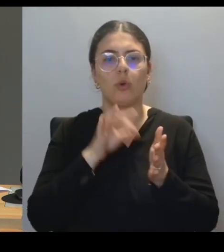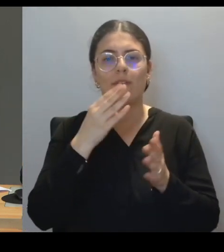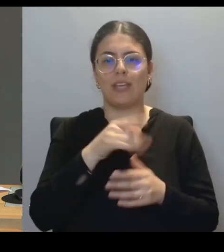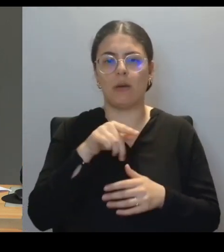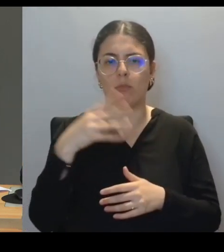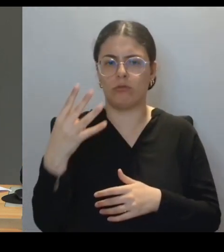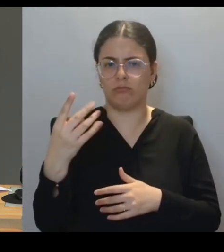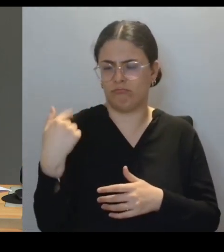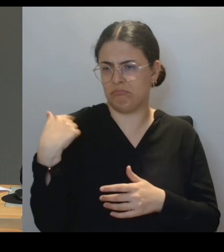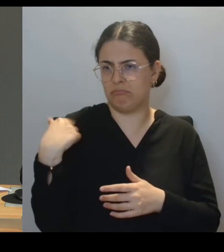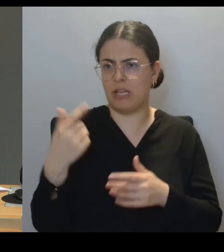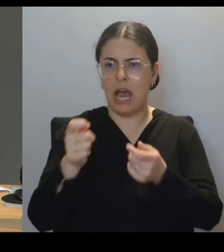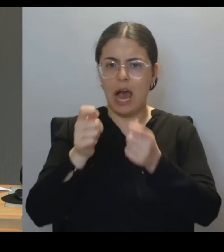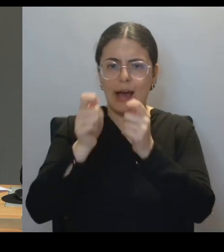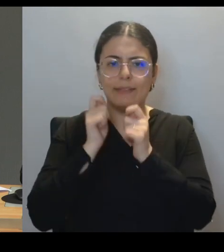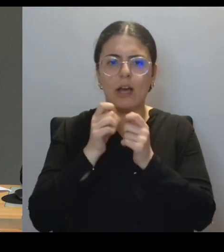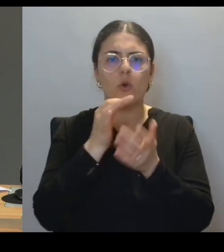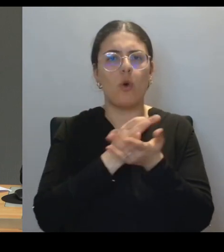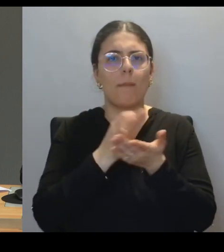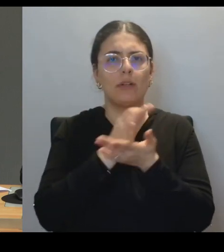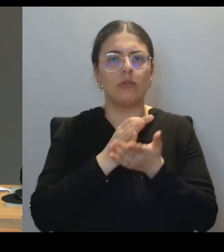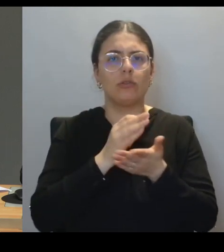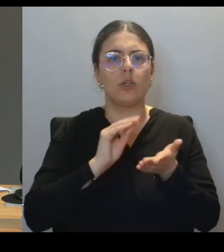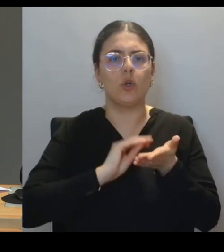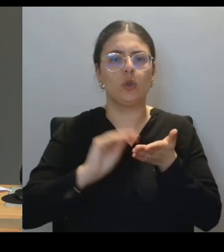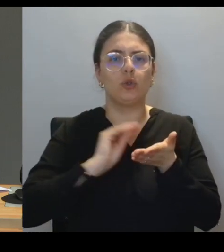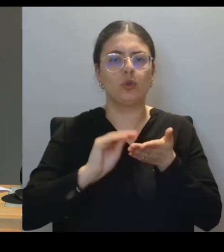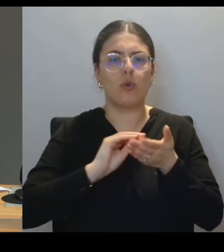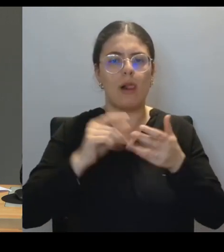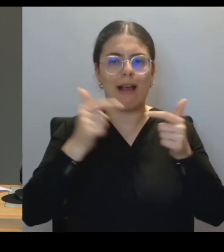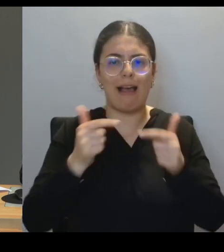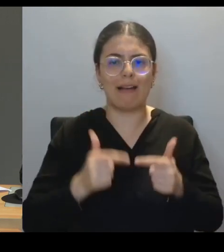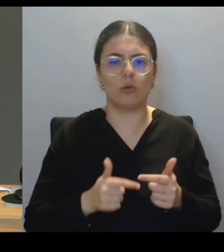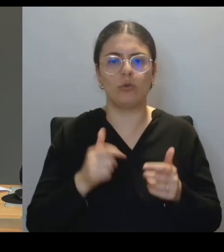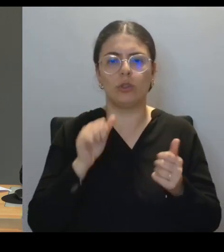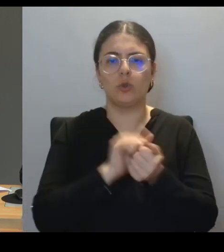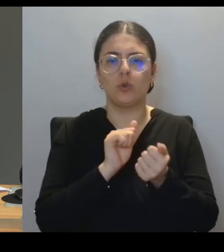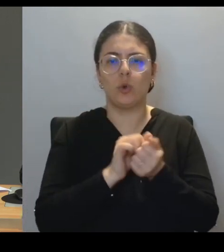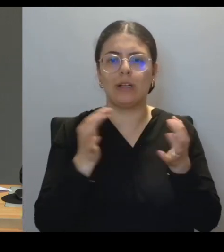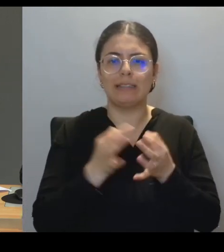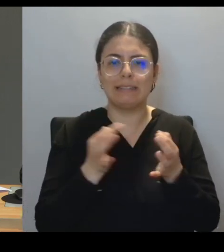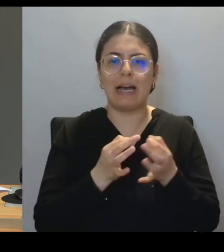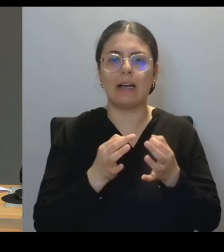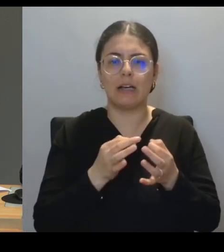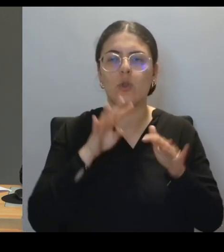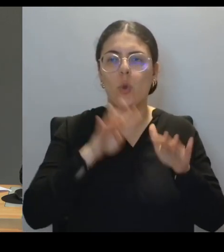der Drucksache 19/1015, zugestimmt hat. Meine Damen und Herren, damit sind wir am Ende